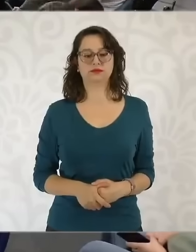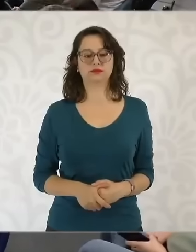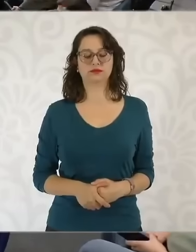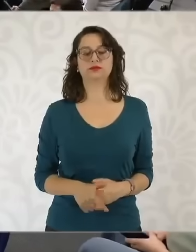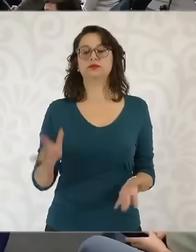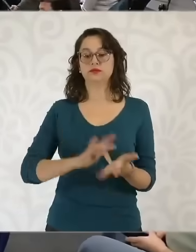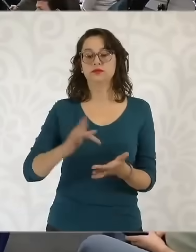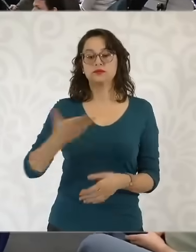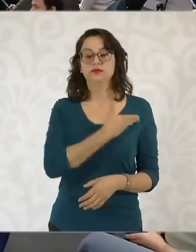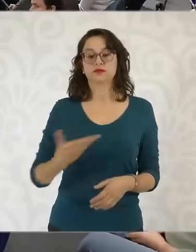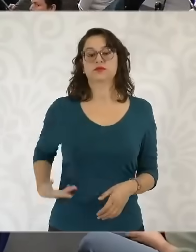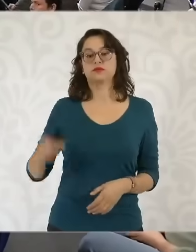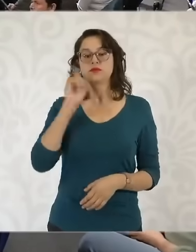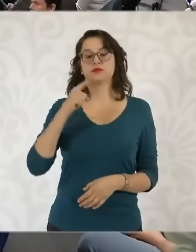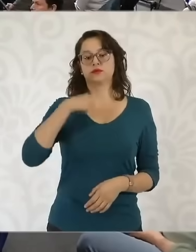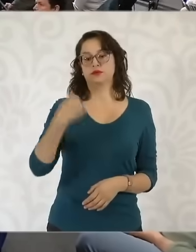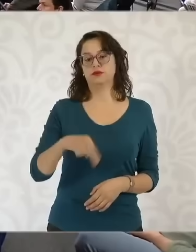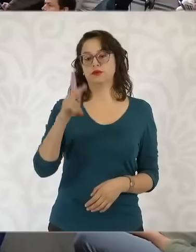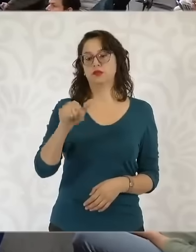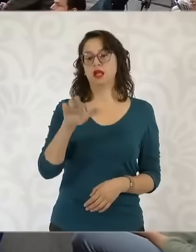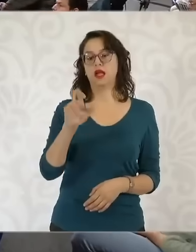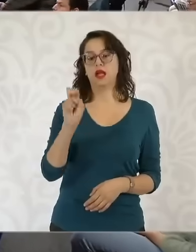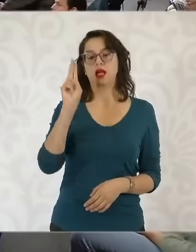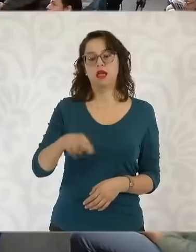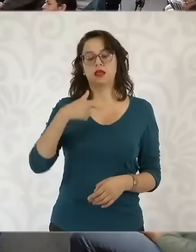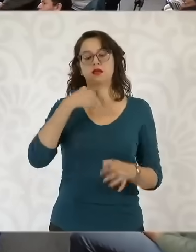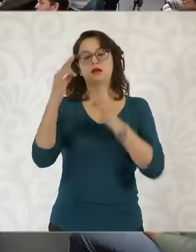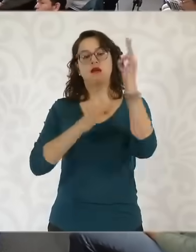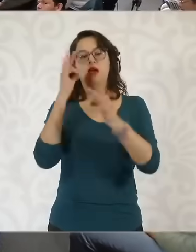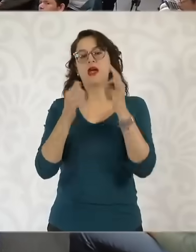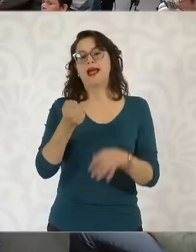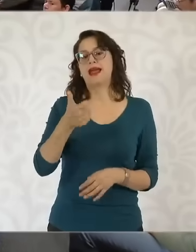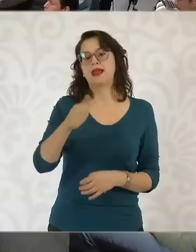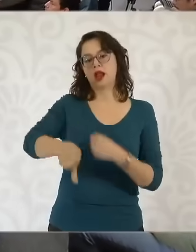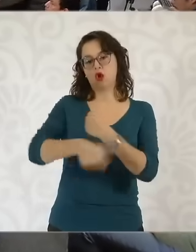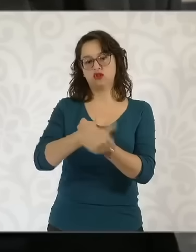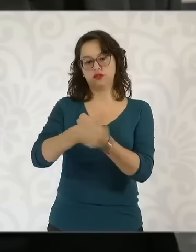Gracias, presidenta Karen Ballesteros de Canal 11. Primero preguntarle, en su publicación Donald